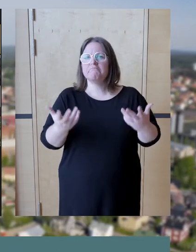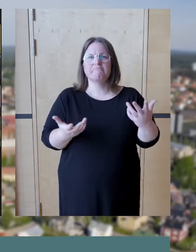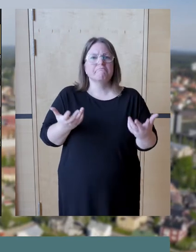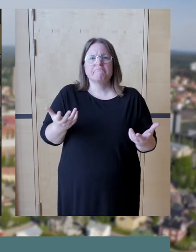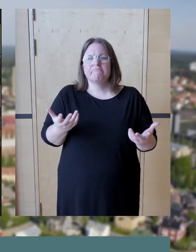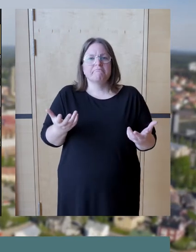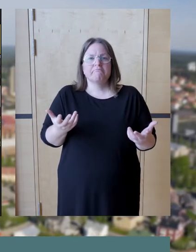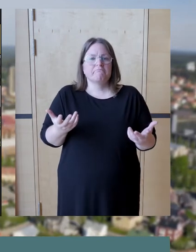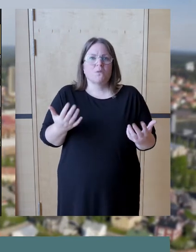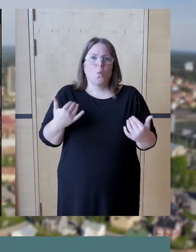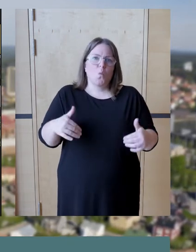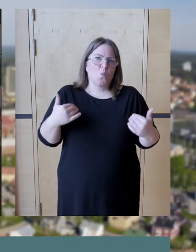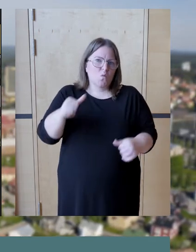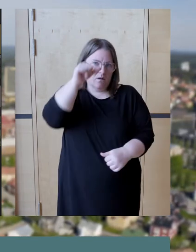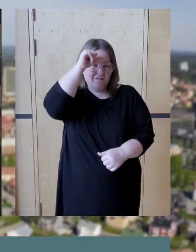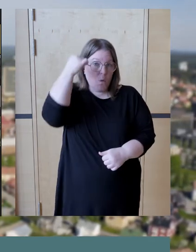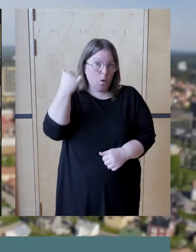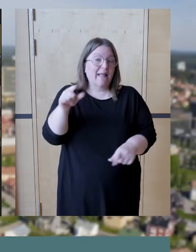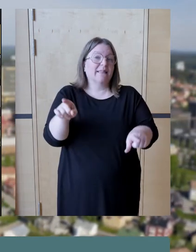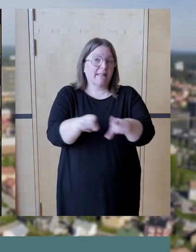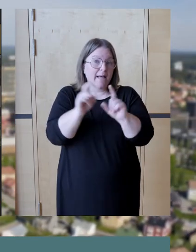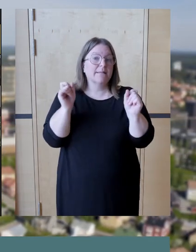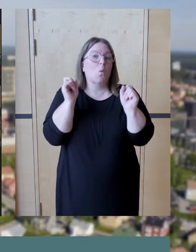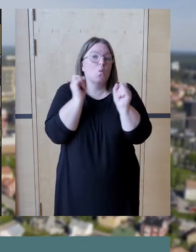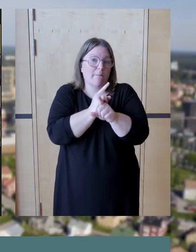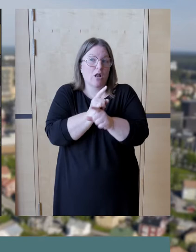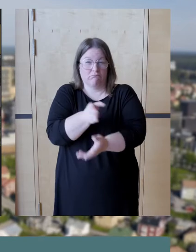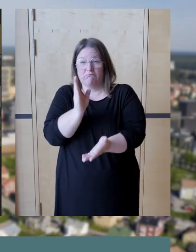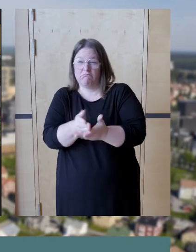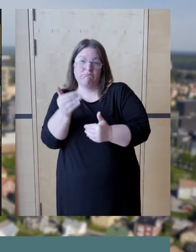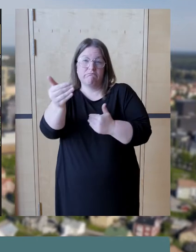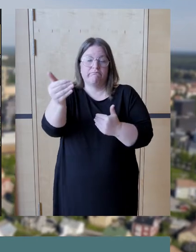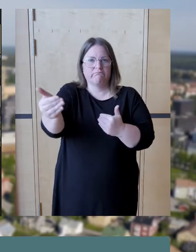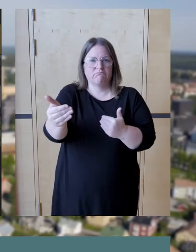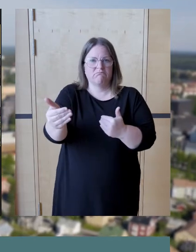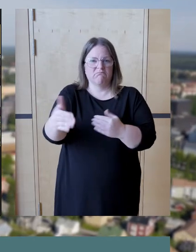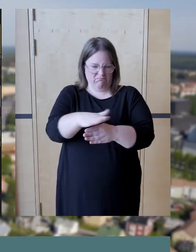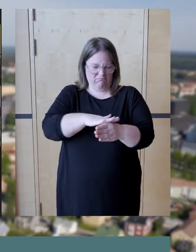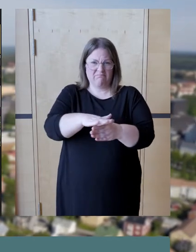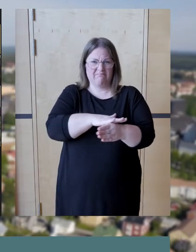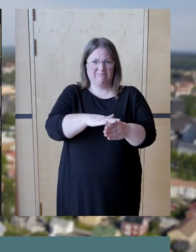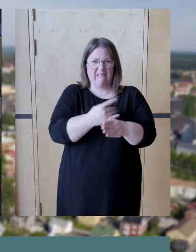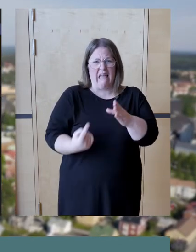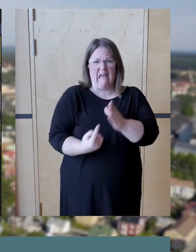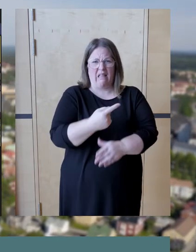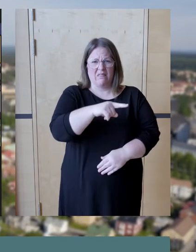Det är jättesvårt att det är nästan omöjligt att kunna producera det händer så mycket i den här branschen Bland annat digitaliseringen som gör typ att